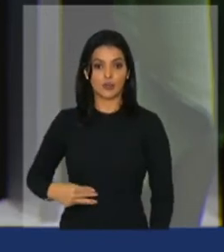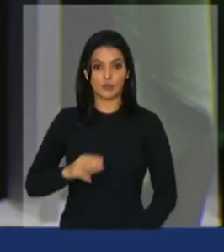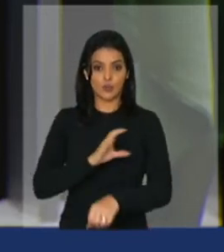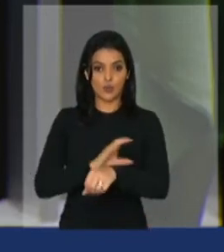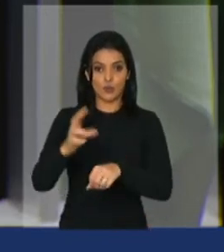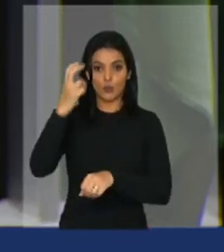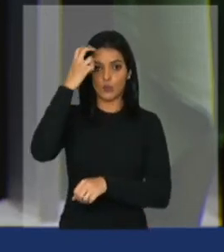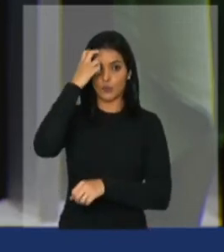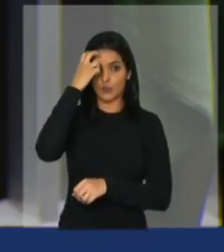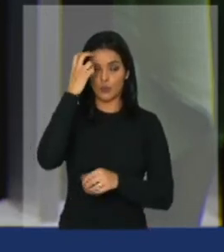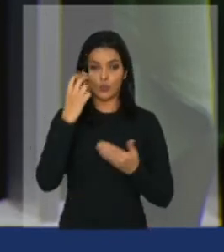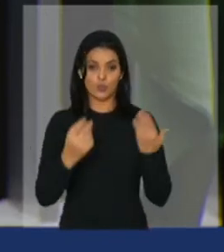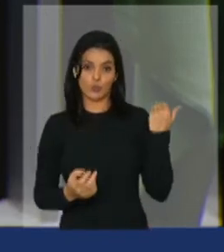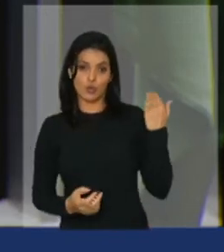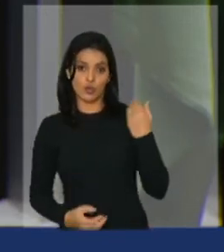GOVERNO FERNANDO HENRIQUE NA